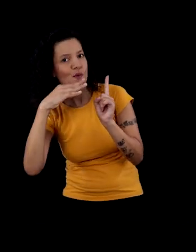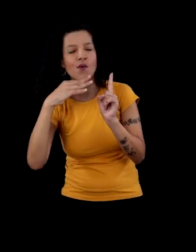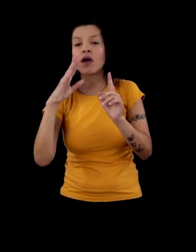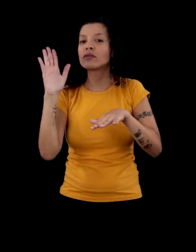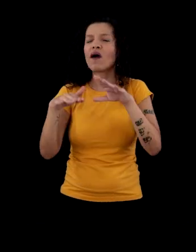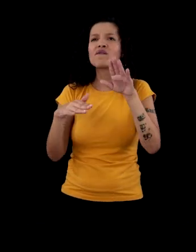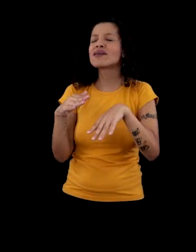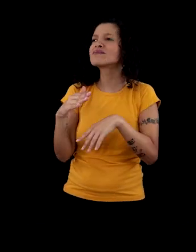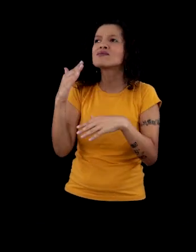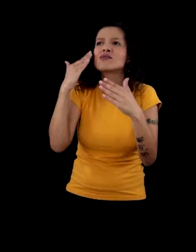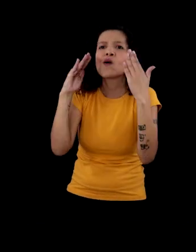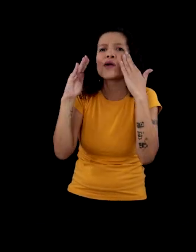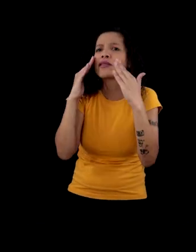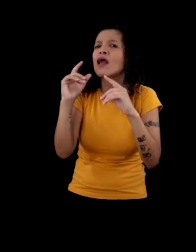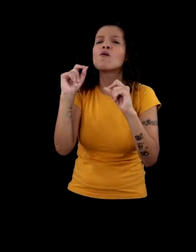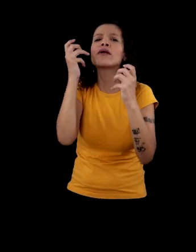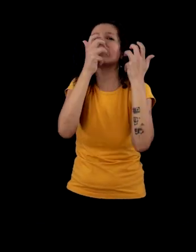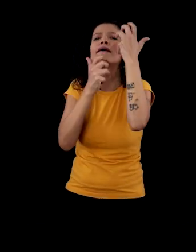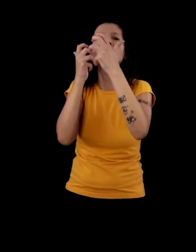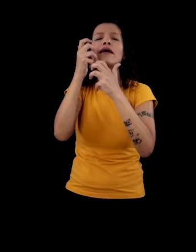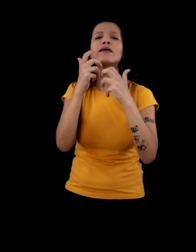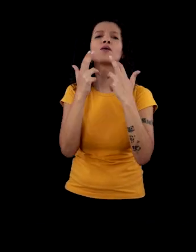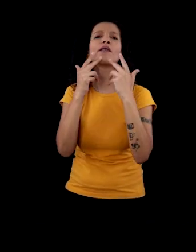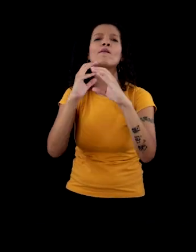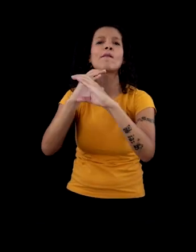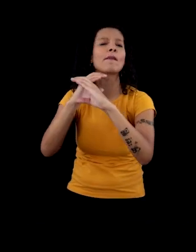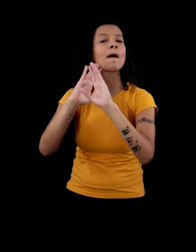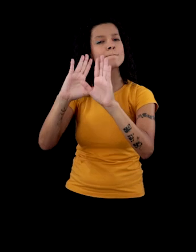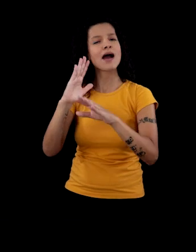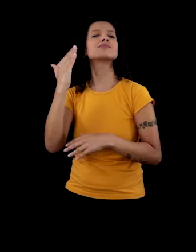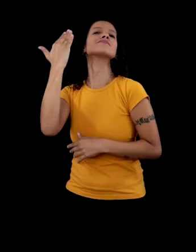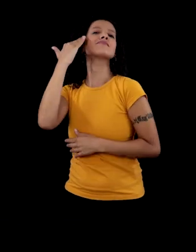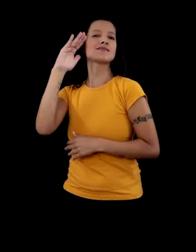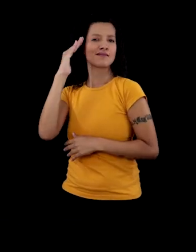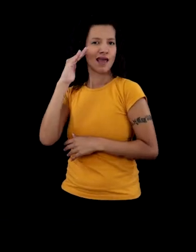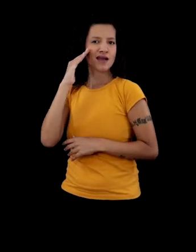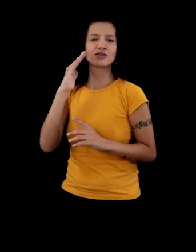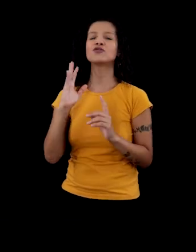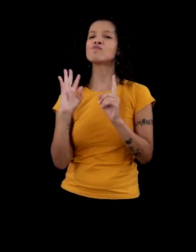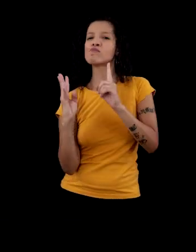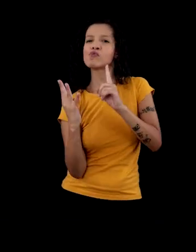As pessoas podem não entender absolutamente nada do que ela está cantando, mas as pessoas estão ali,